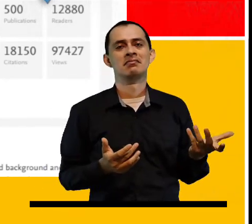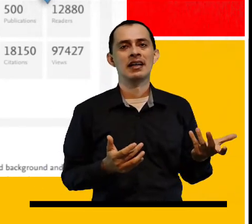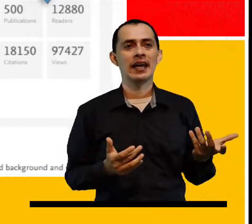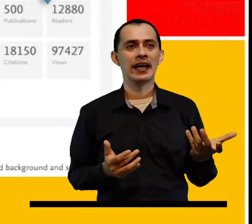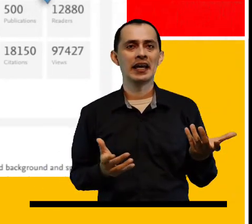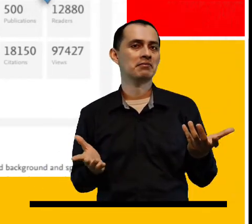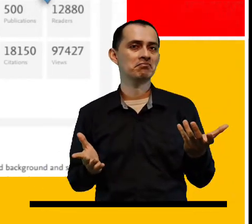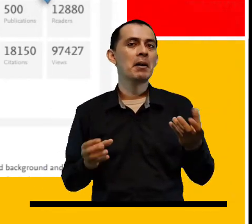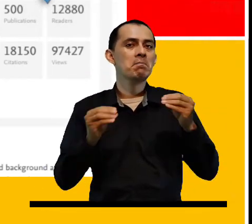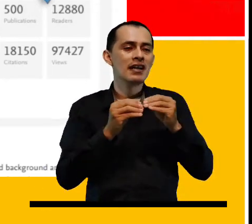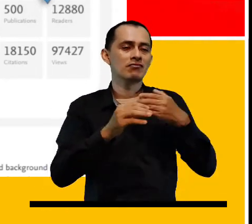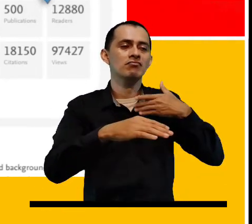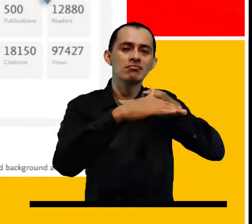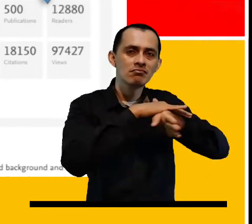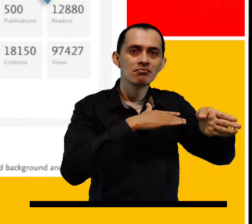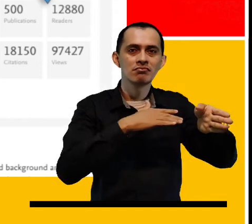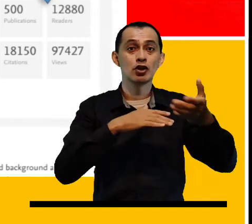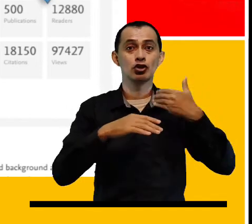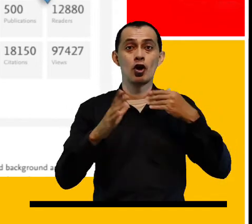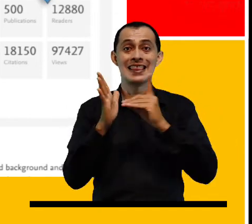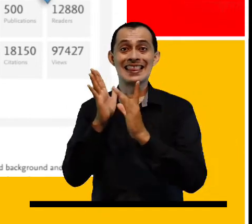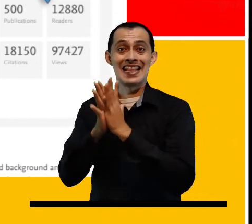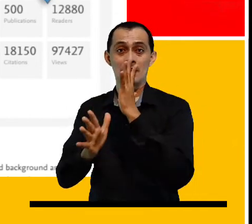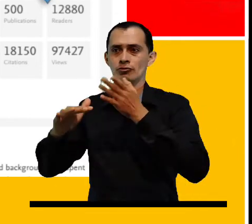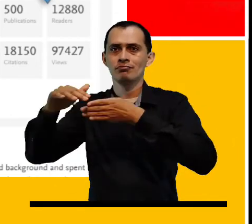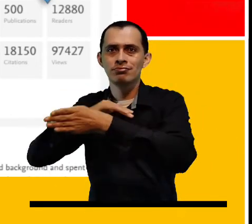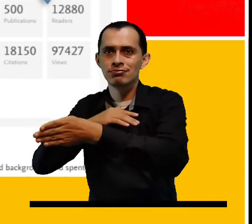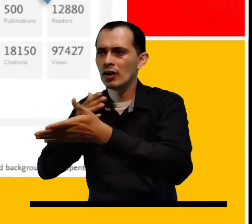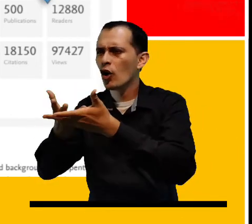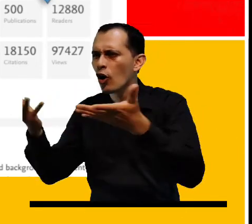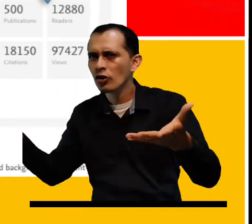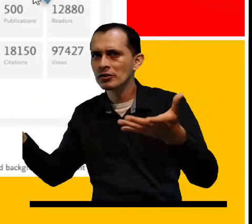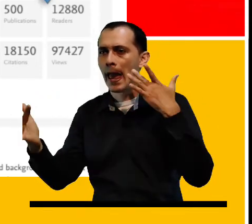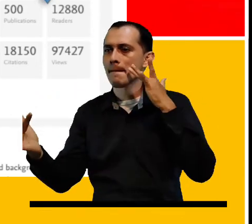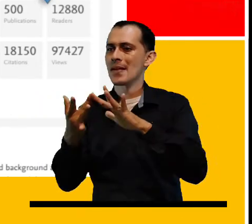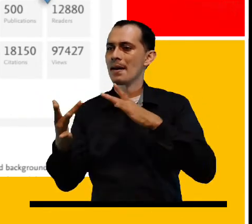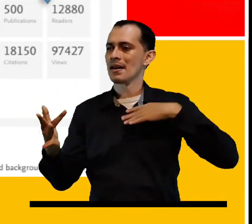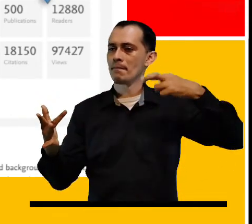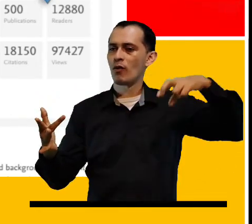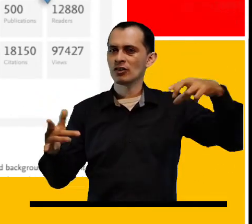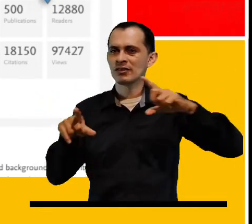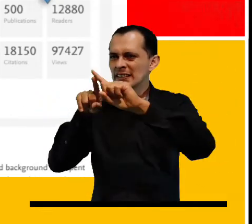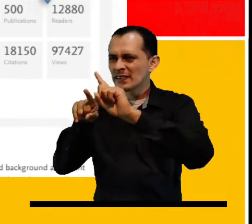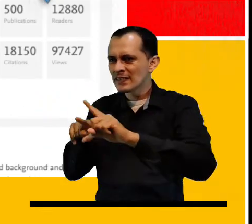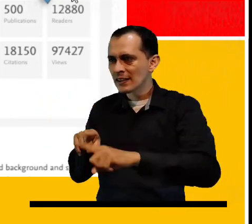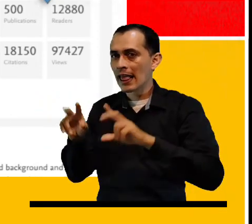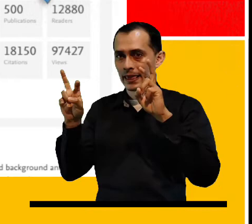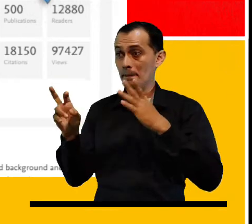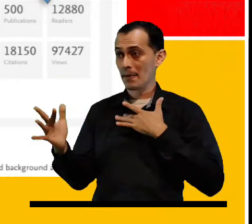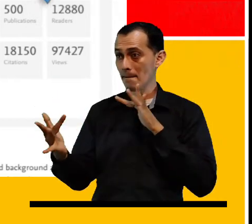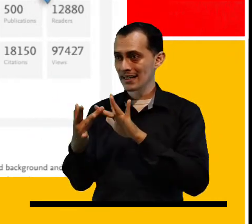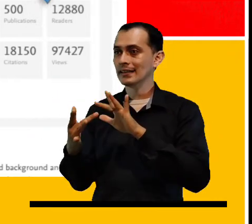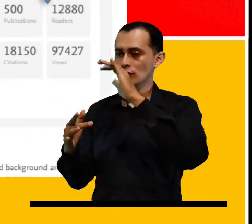importantes en su campo del conocimiento. En la sección relacionada con ustedes,